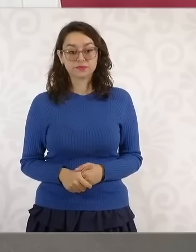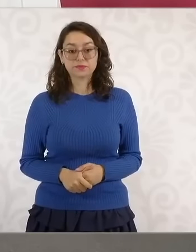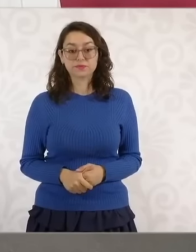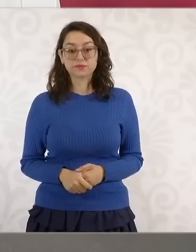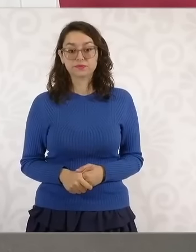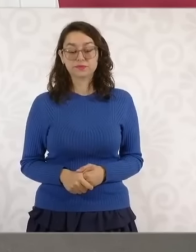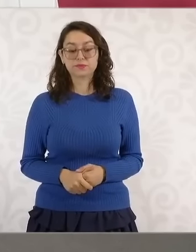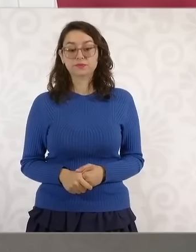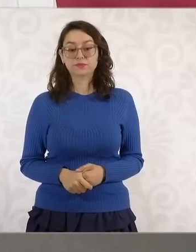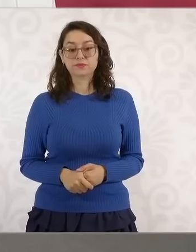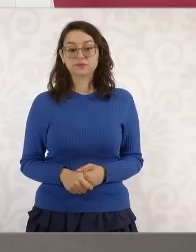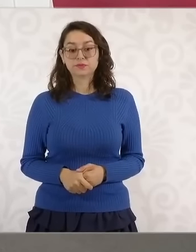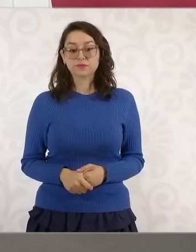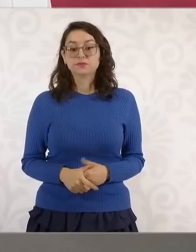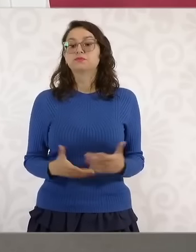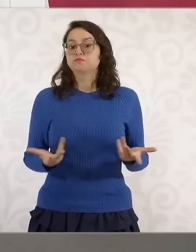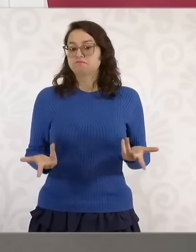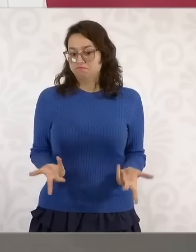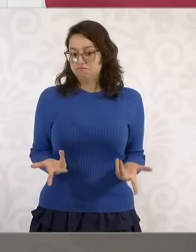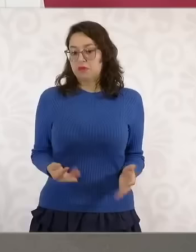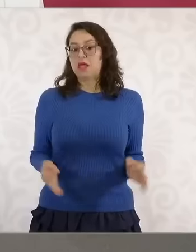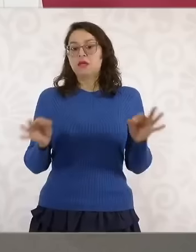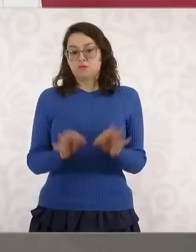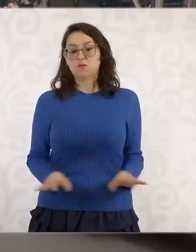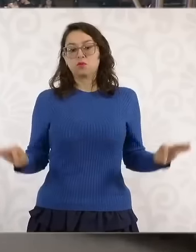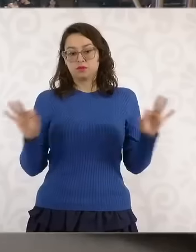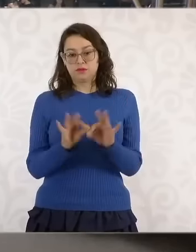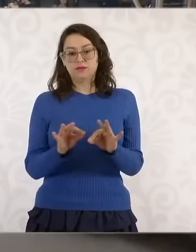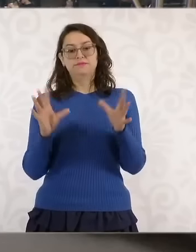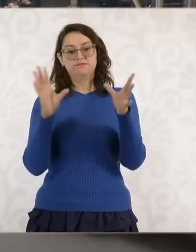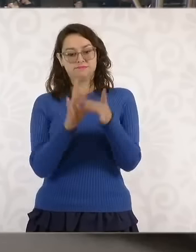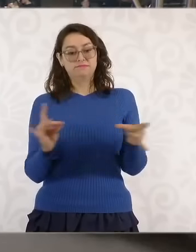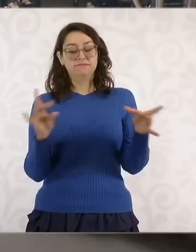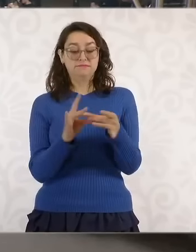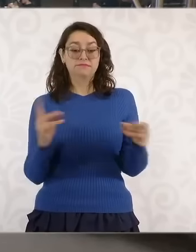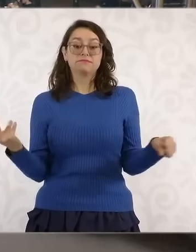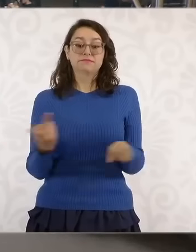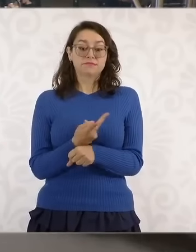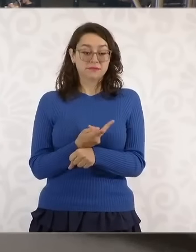Bueno, es importante que se conozca por qué ha sido tema en la mañanera.